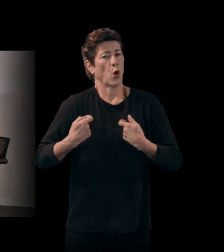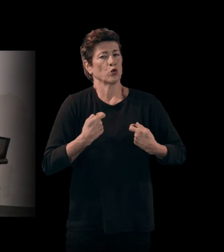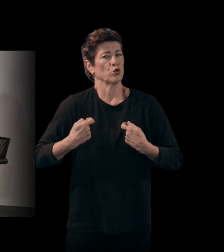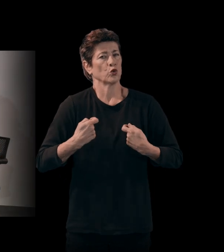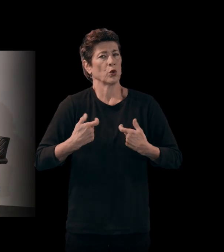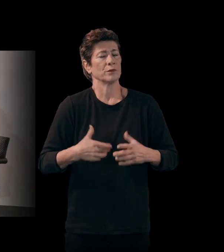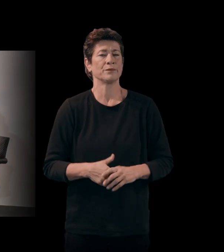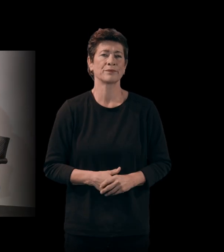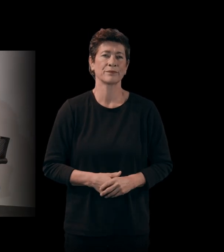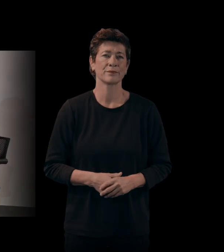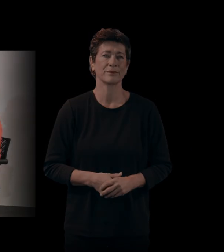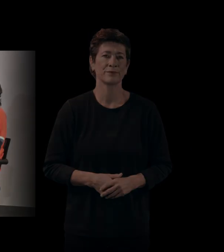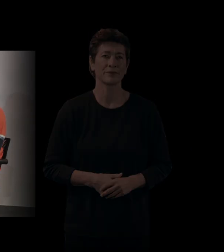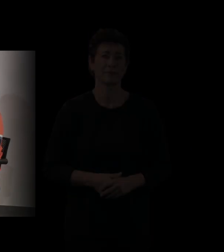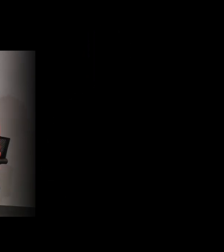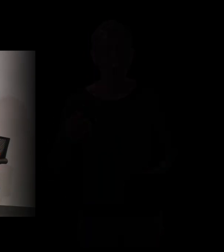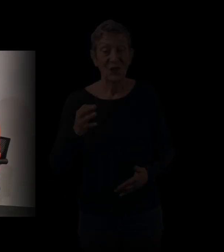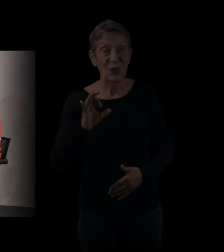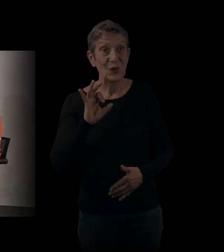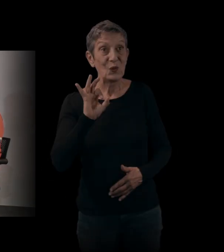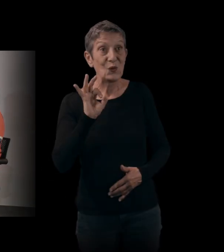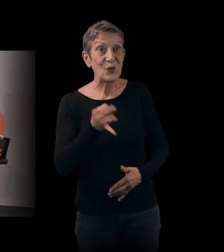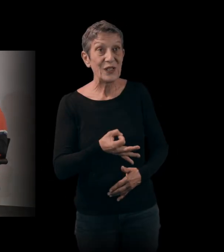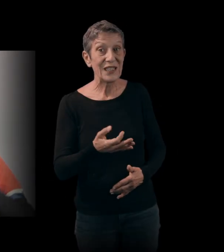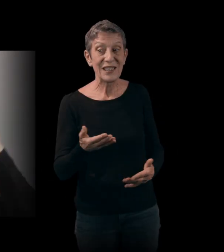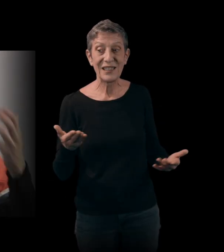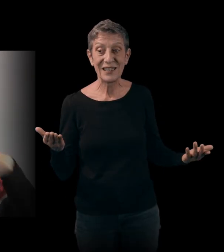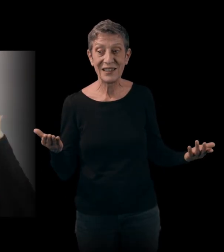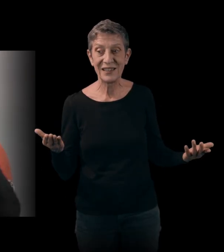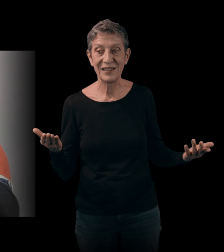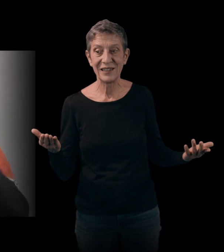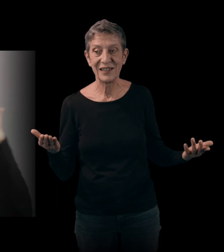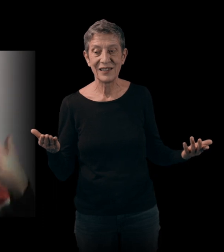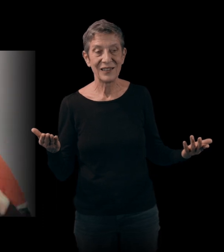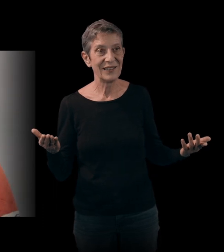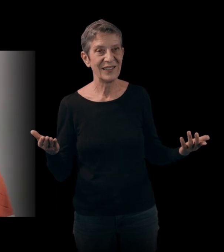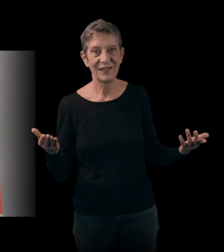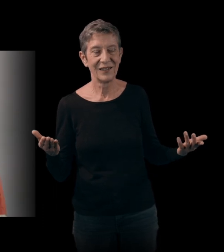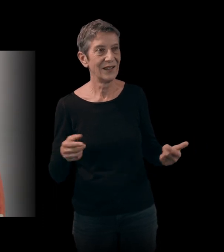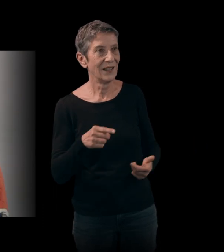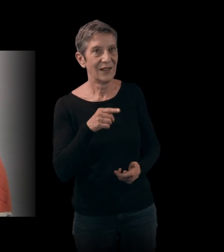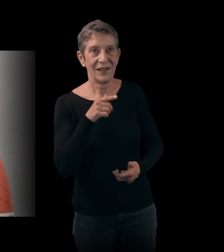Oui, vous allez donner l'impression que j'ai complètement tout réfléchi,